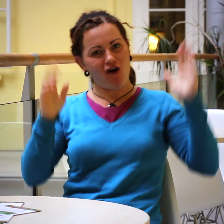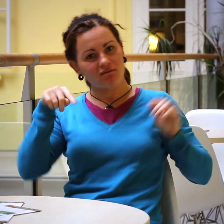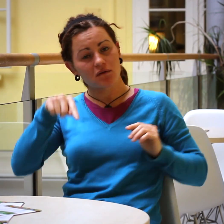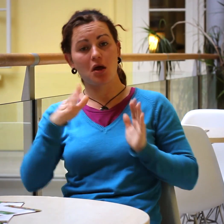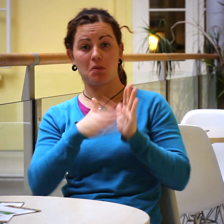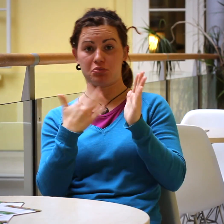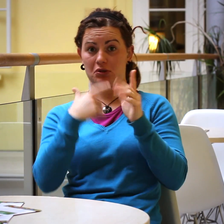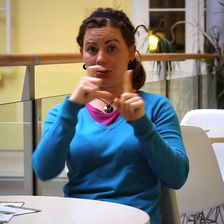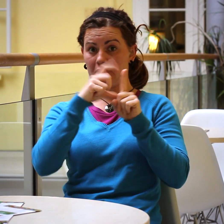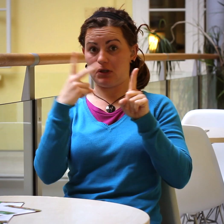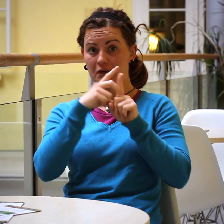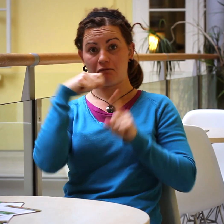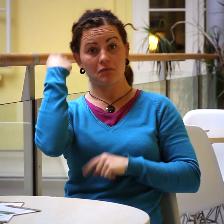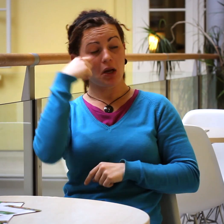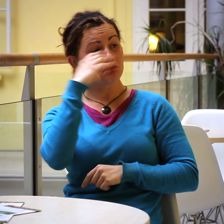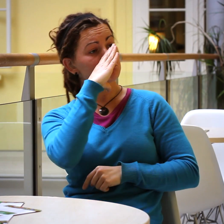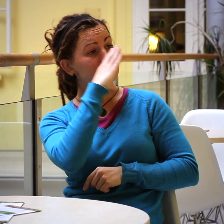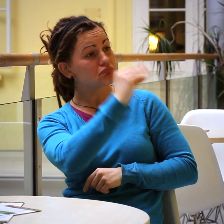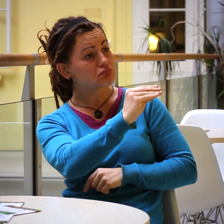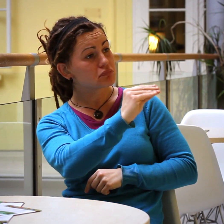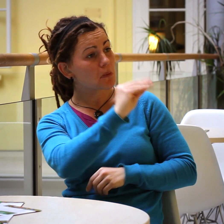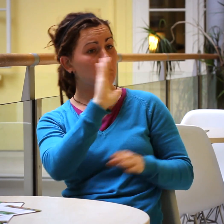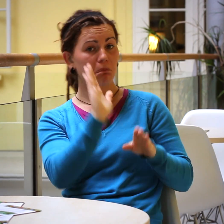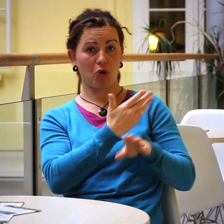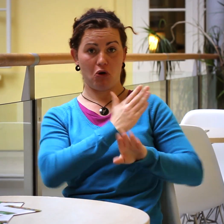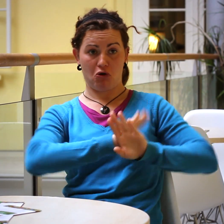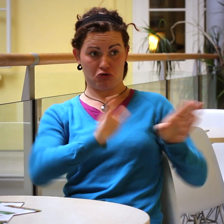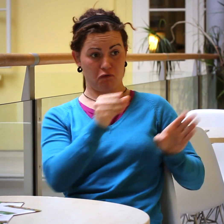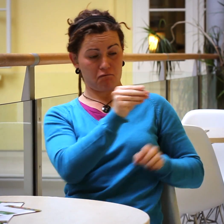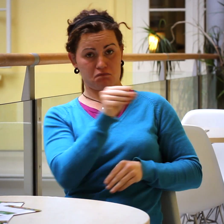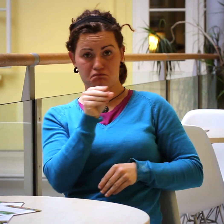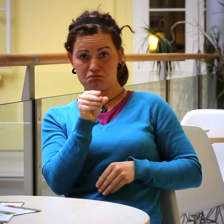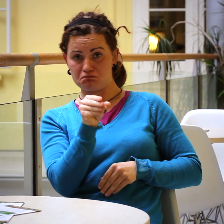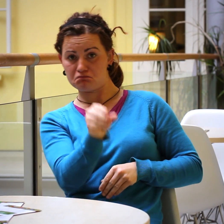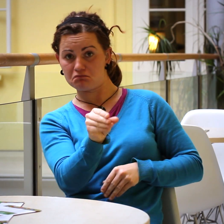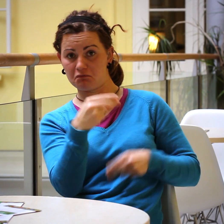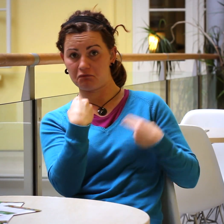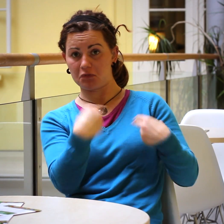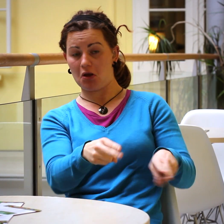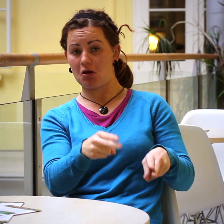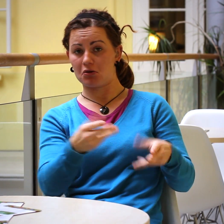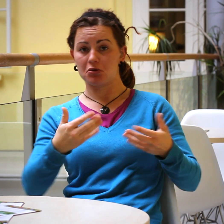ale můžete si ji přečíst, prostudovat či zhlédnout v prostorách knihovny.